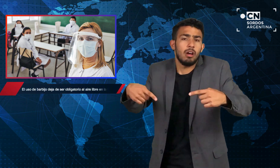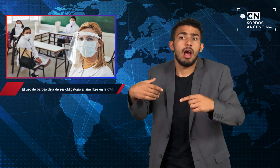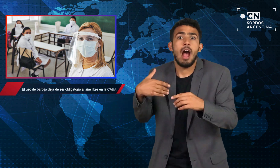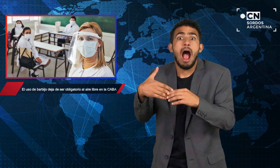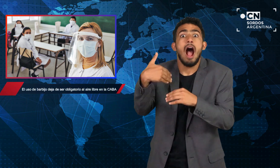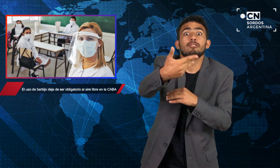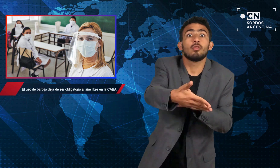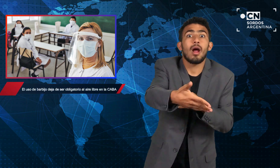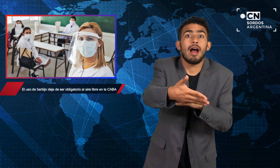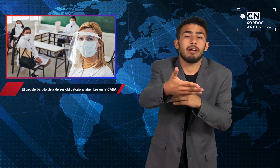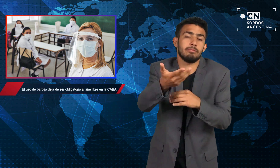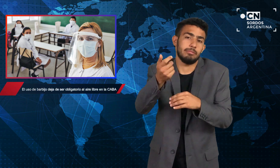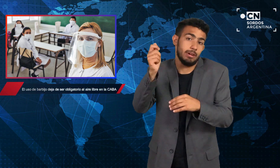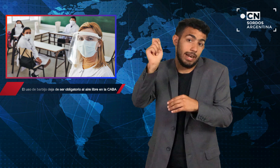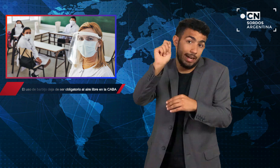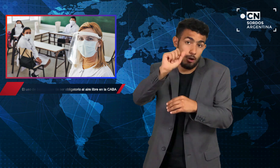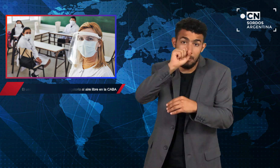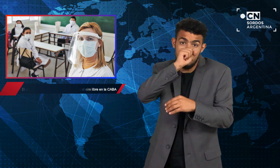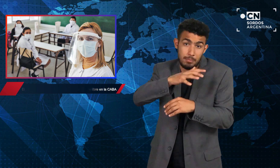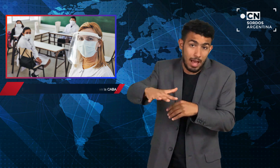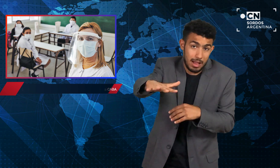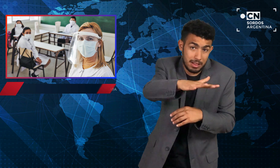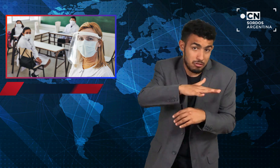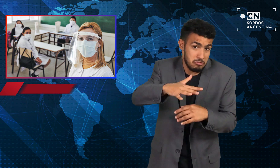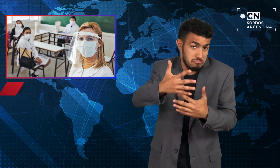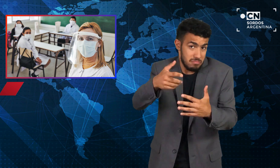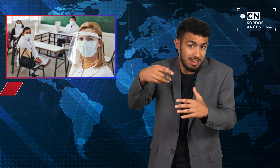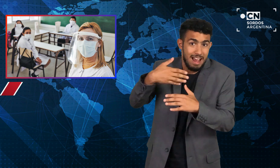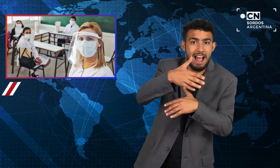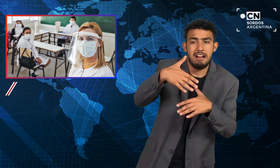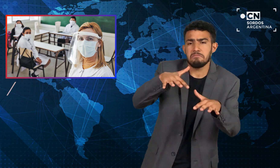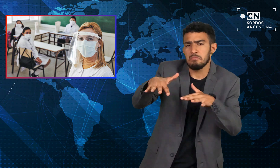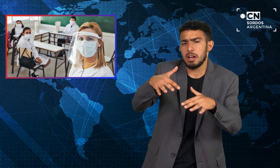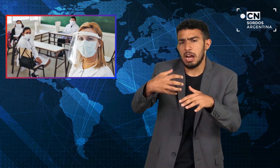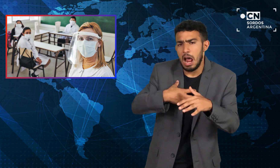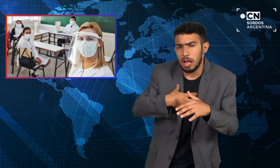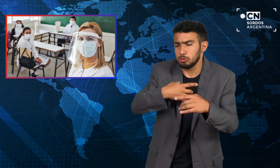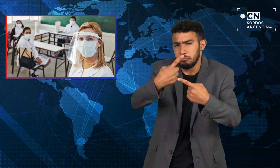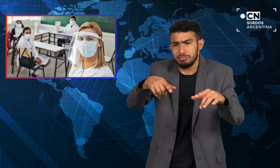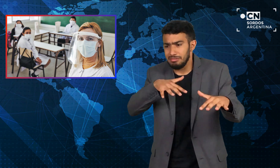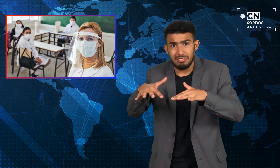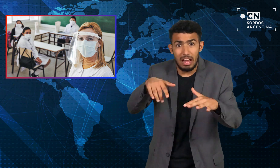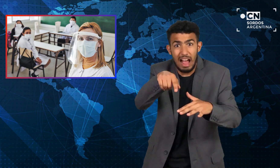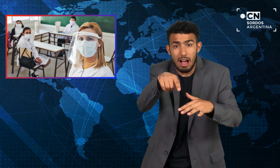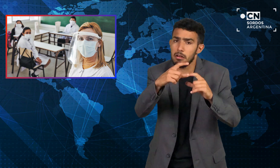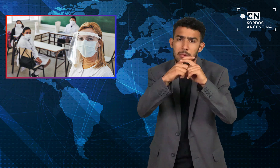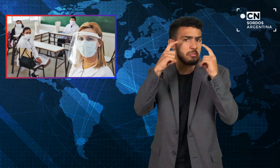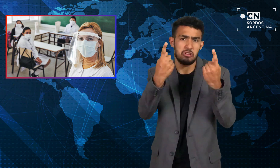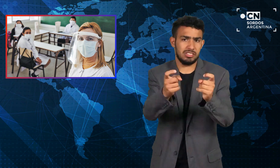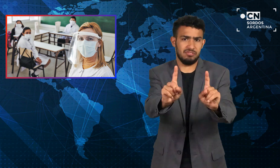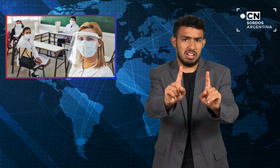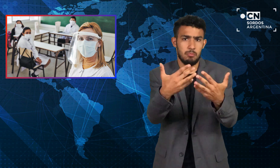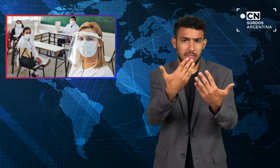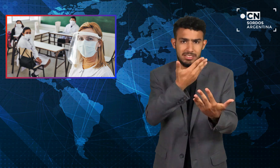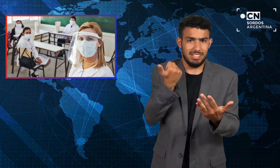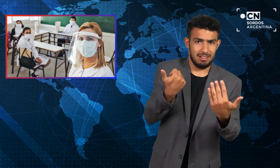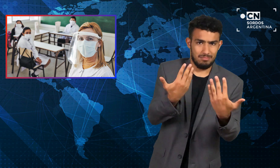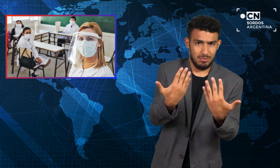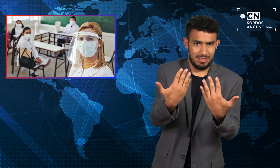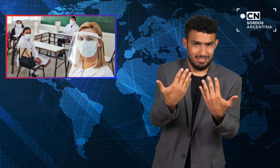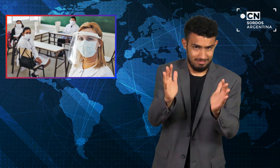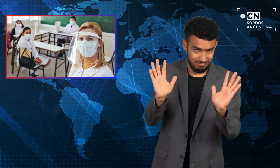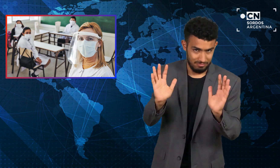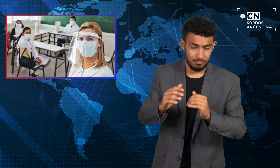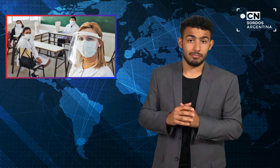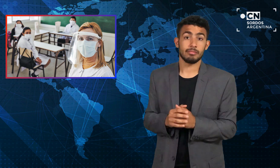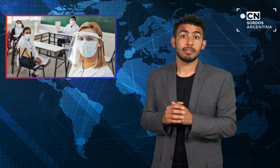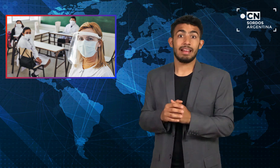como los patios, sin utilizar tapaboca.